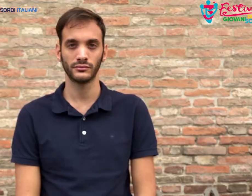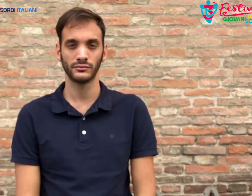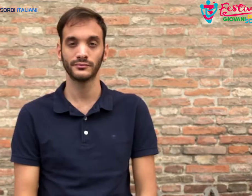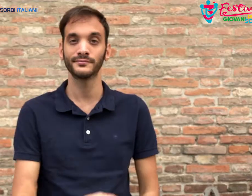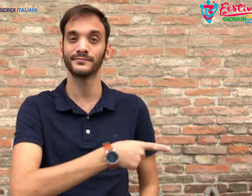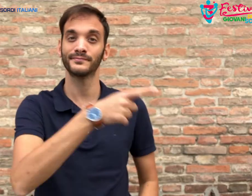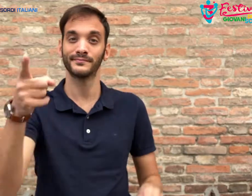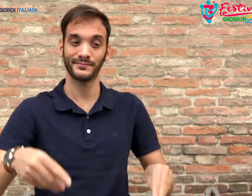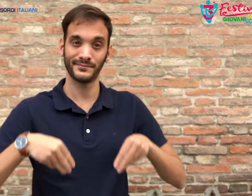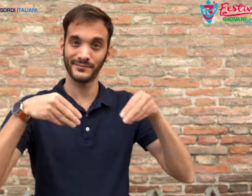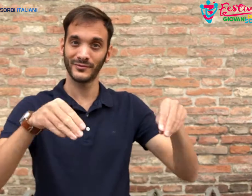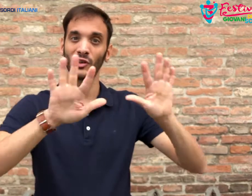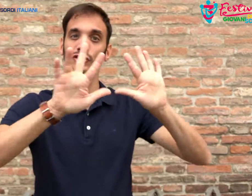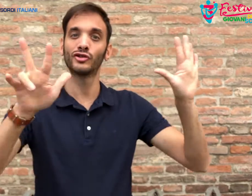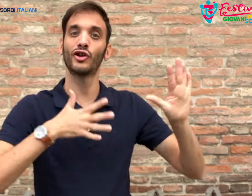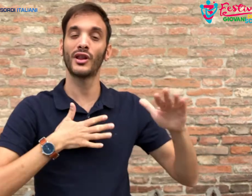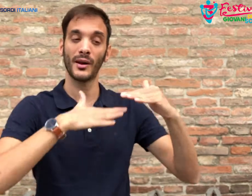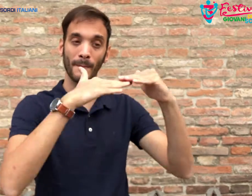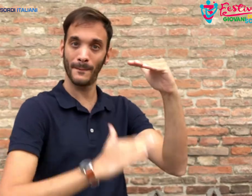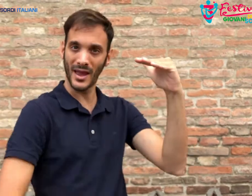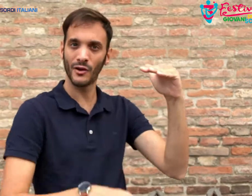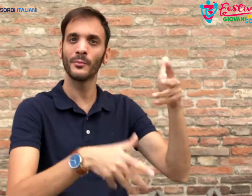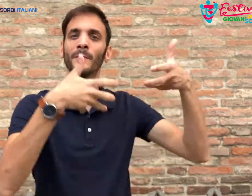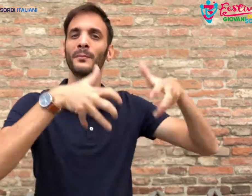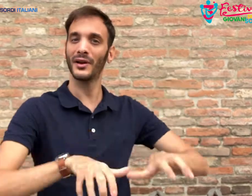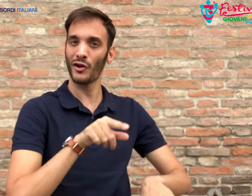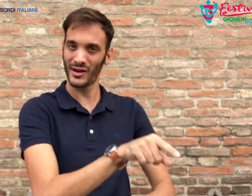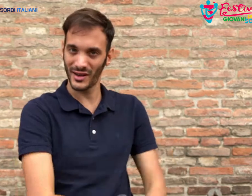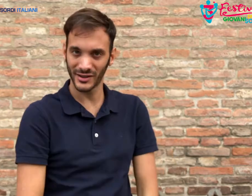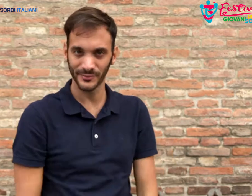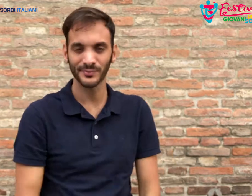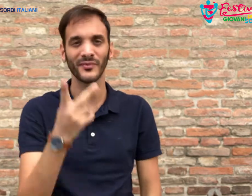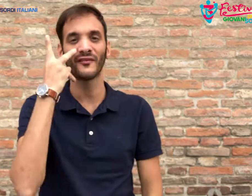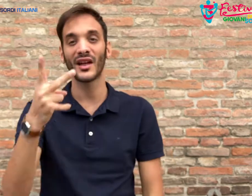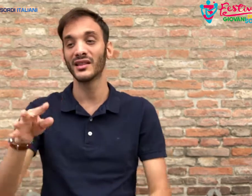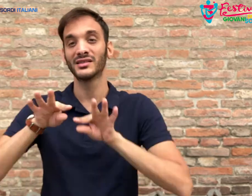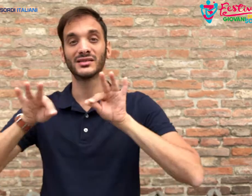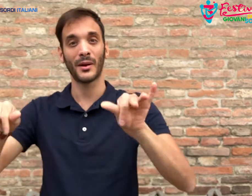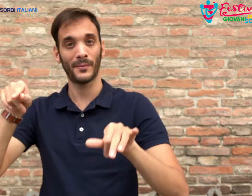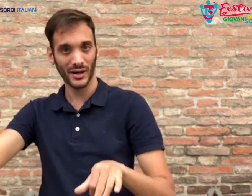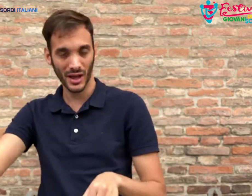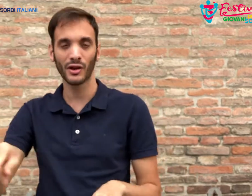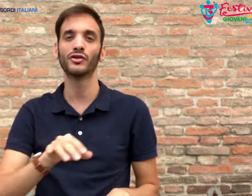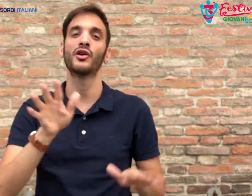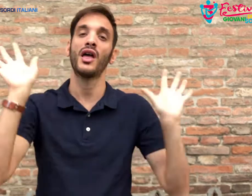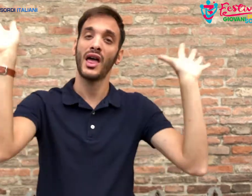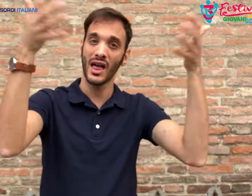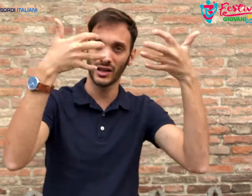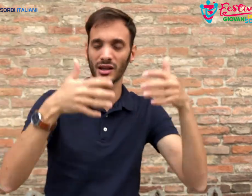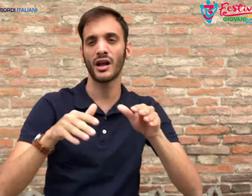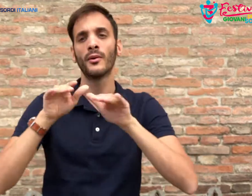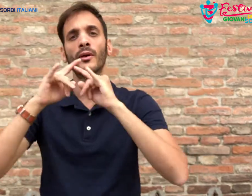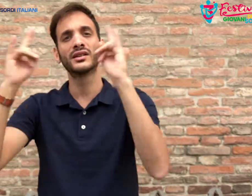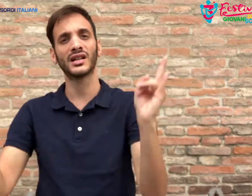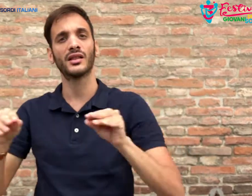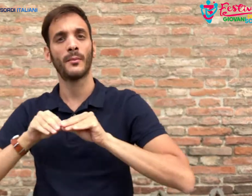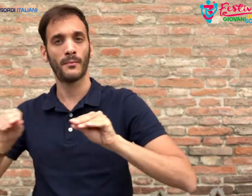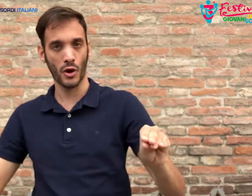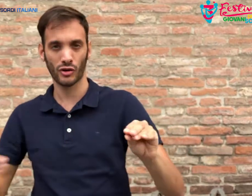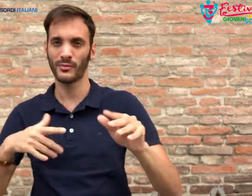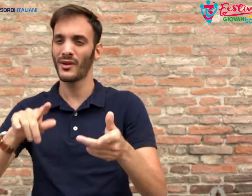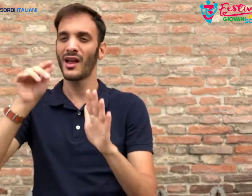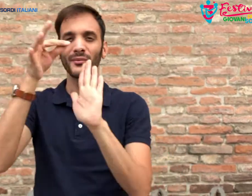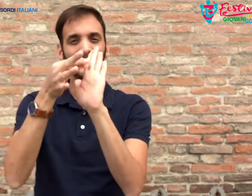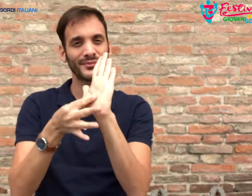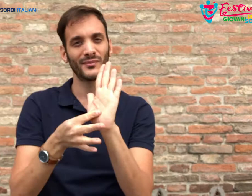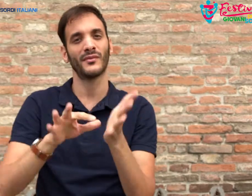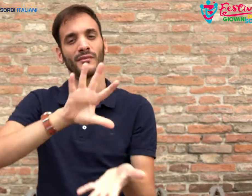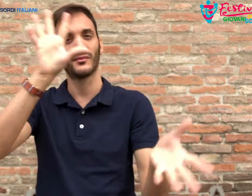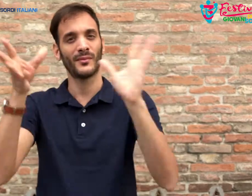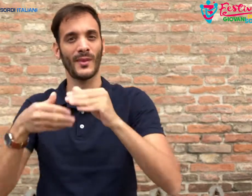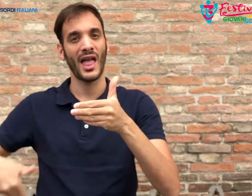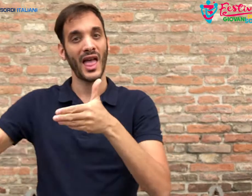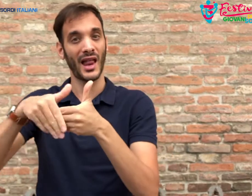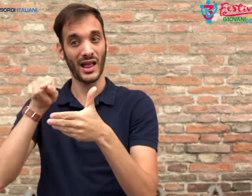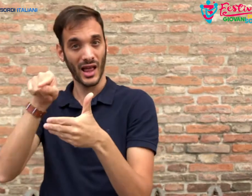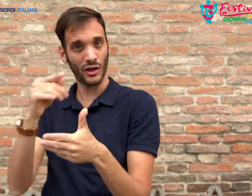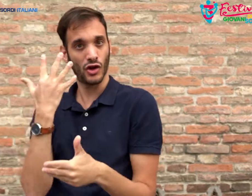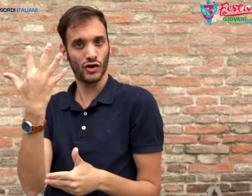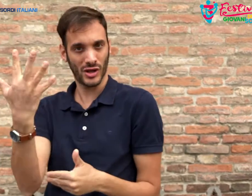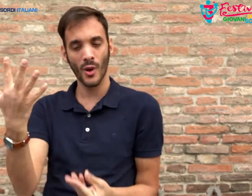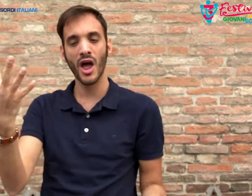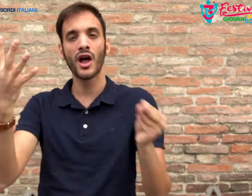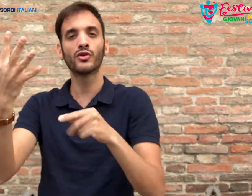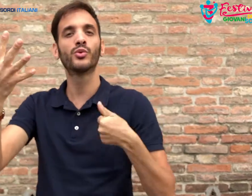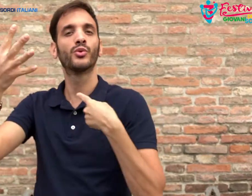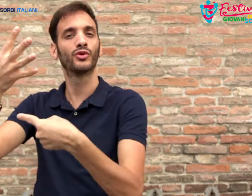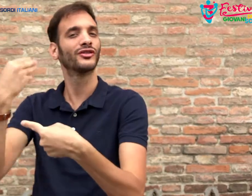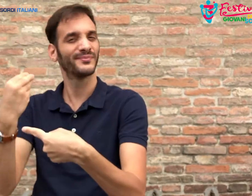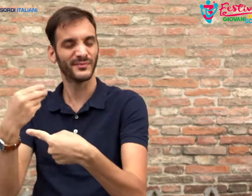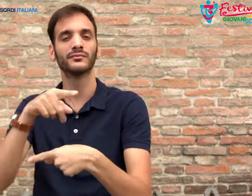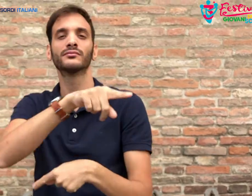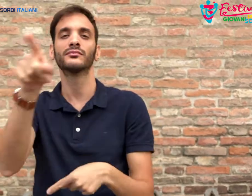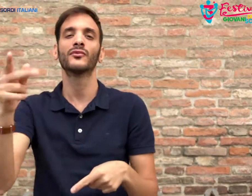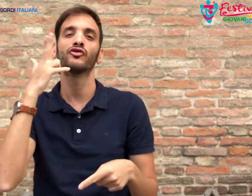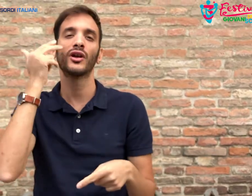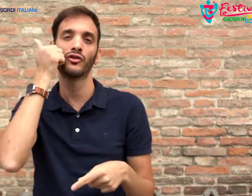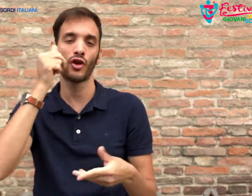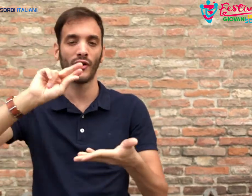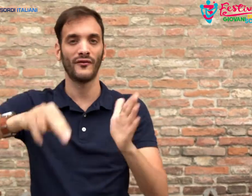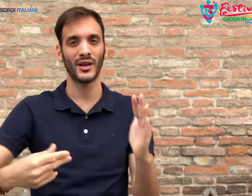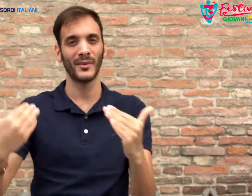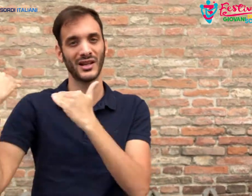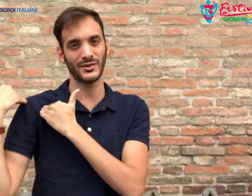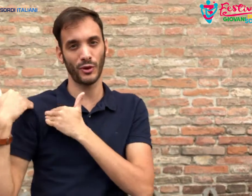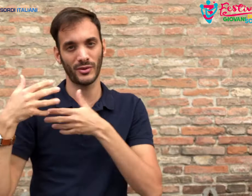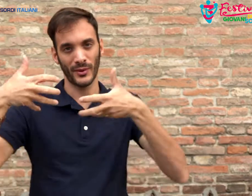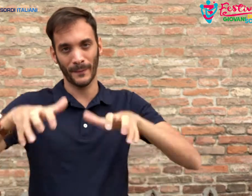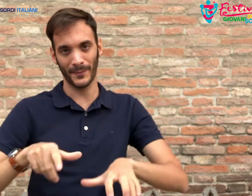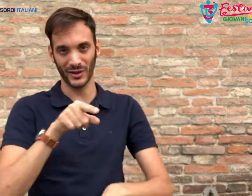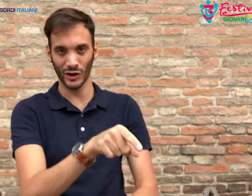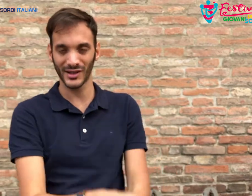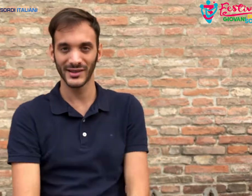Per gli artisti minorenni, ai 5 allegati va aggiunto un altro documento contenente la firma dei genitori responsabili.